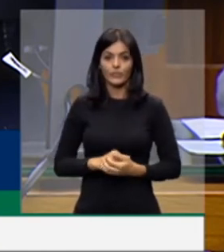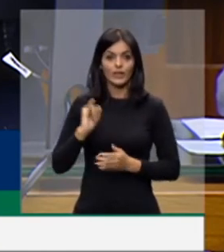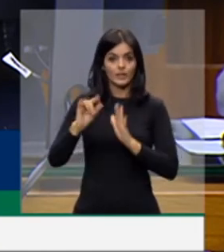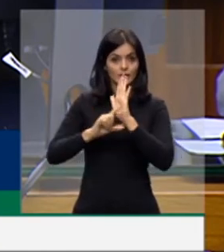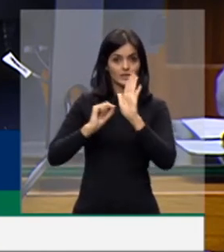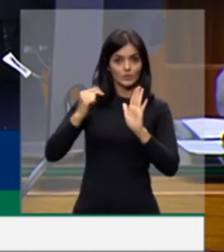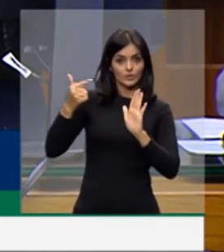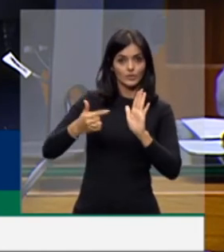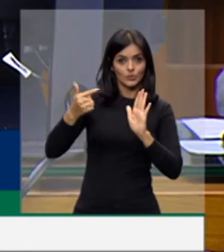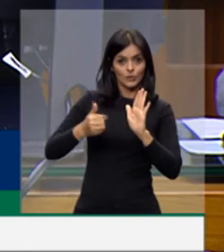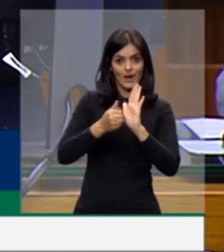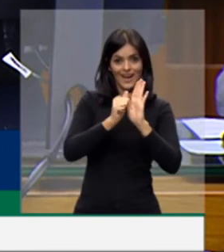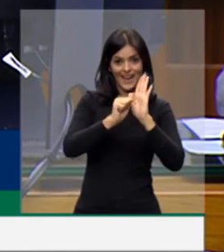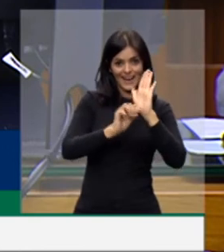DE PARECER DA COMISSÃO MISTA. REQUERER NOS TERMOS DO